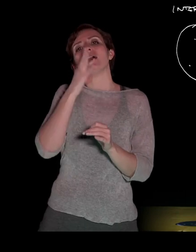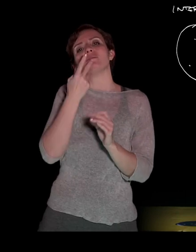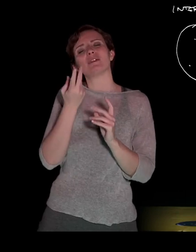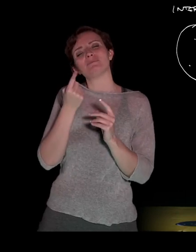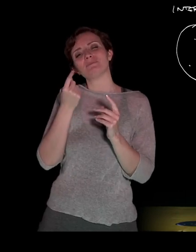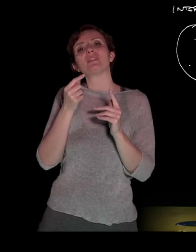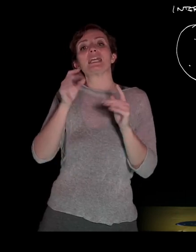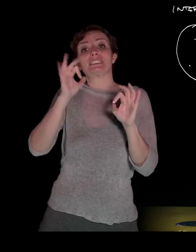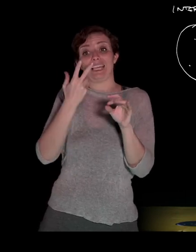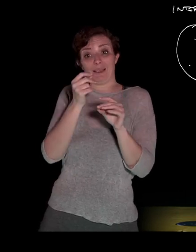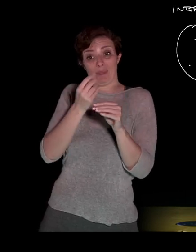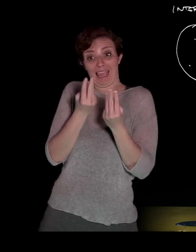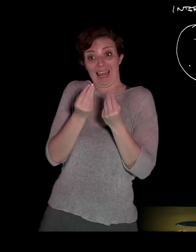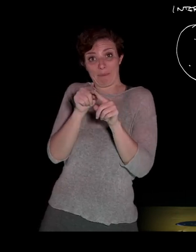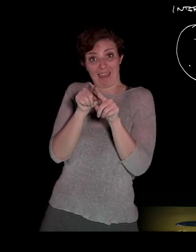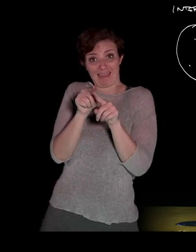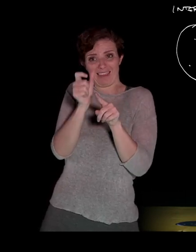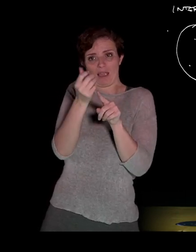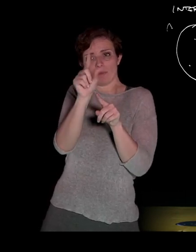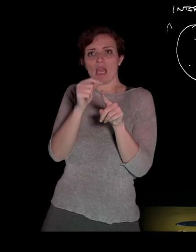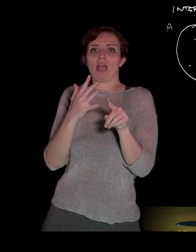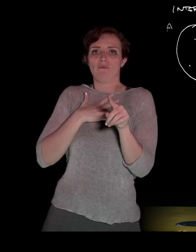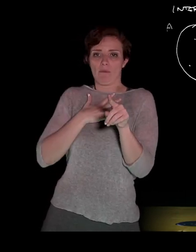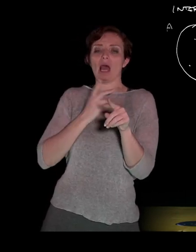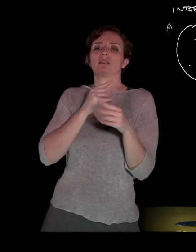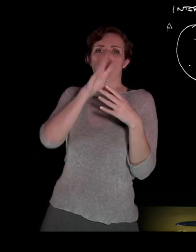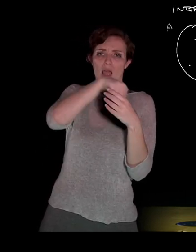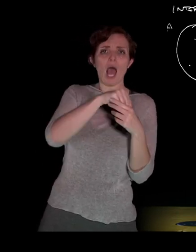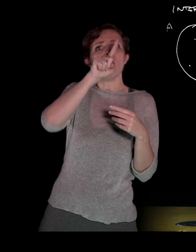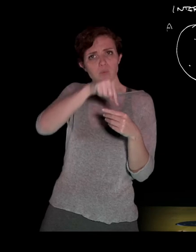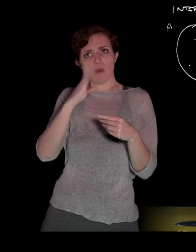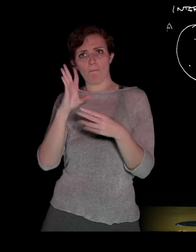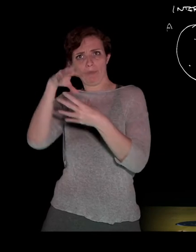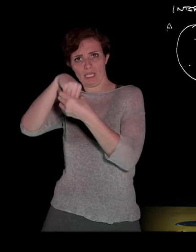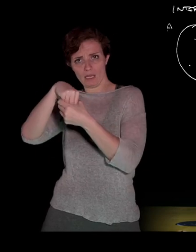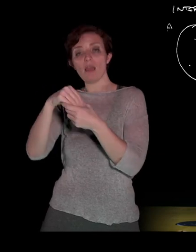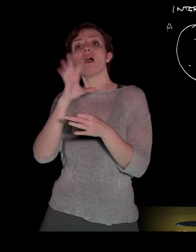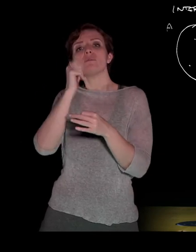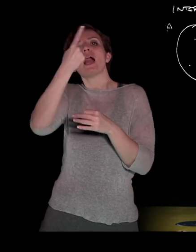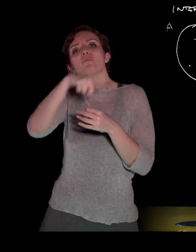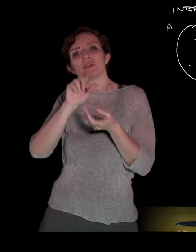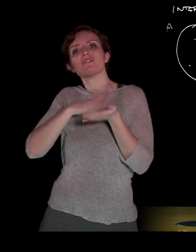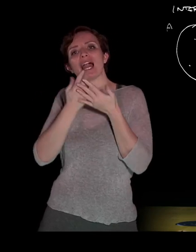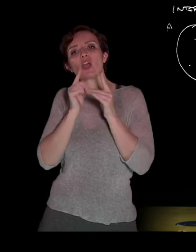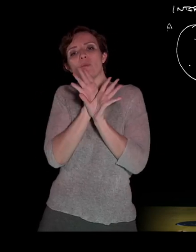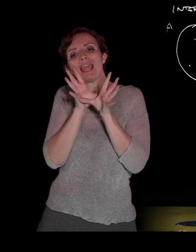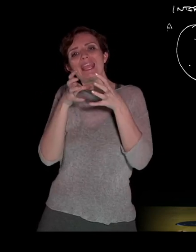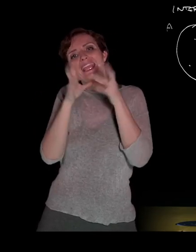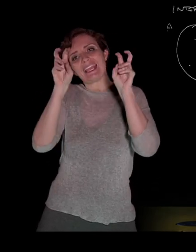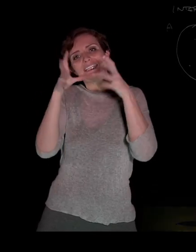se questi elementi fanno parte sia di 'A' sia di 'B'... ..avremo che questo è l'insieme 'intersezione'.